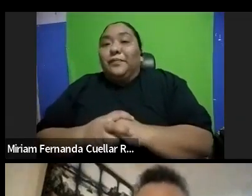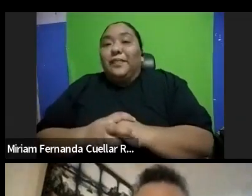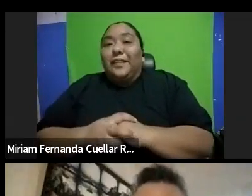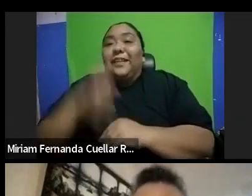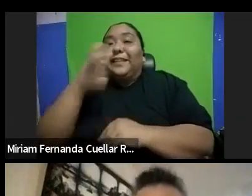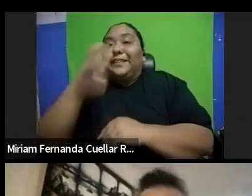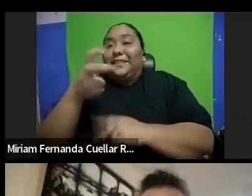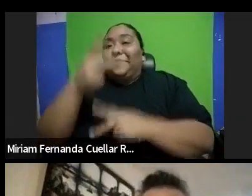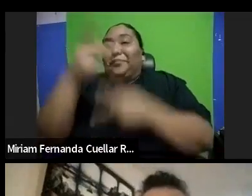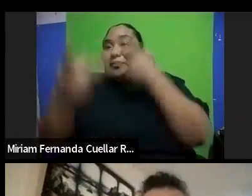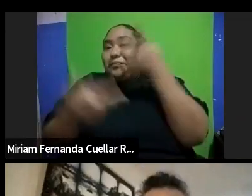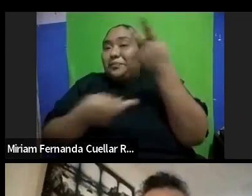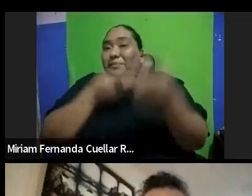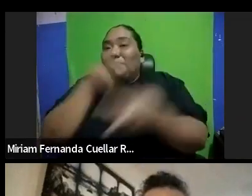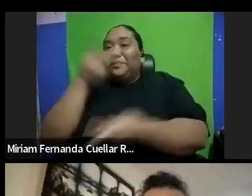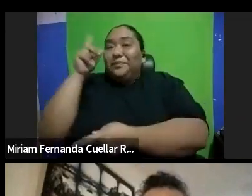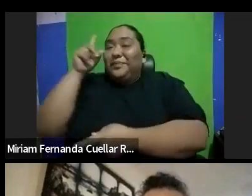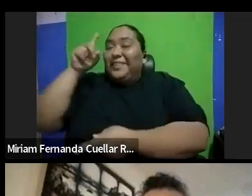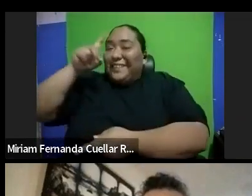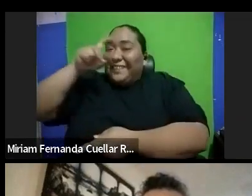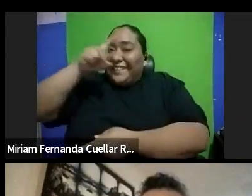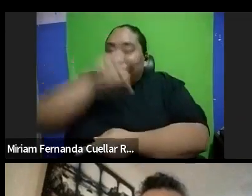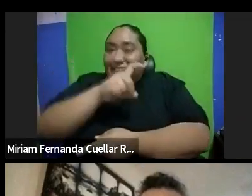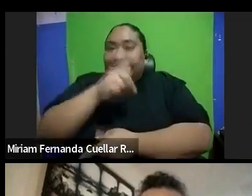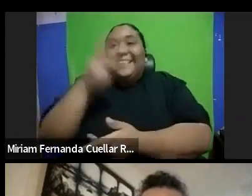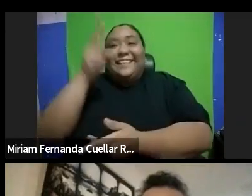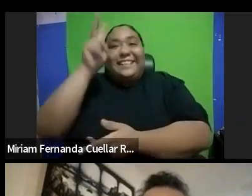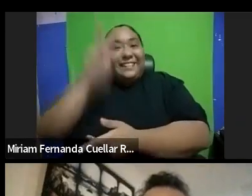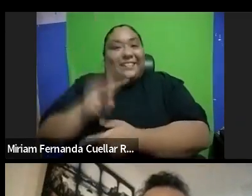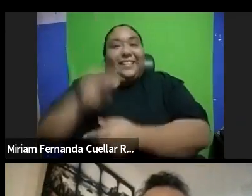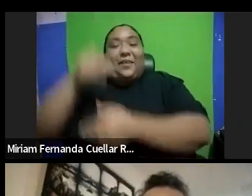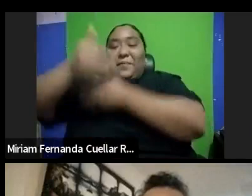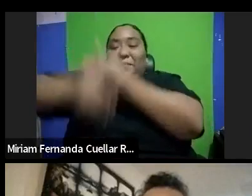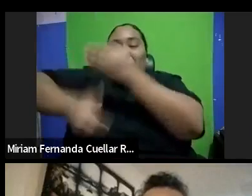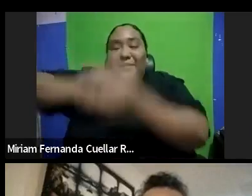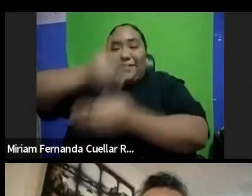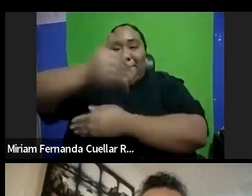opinas